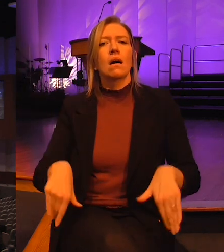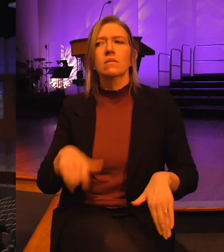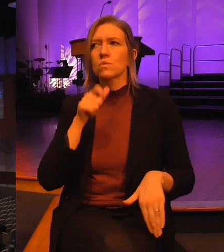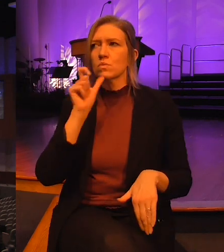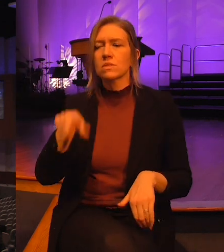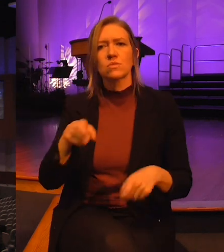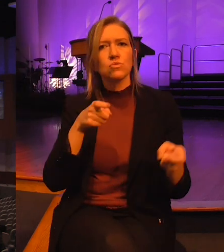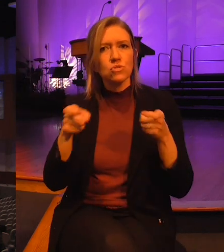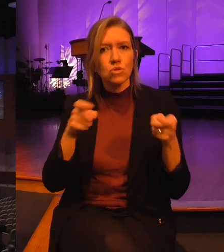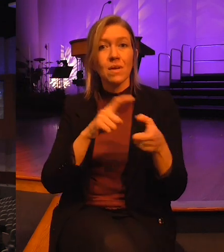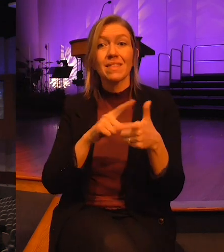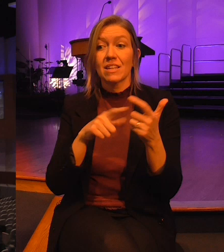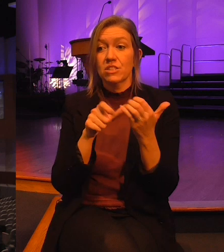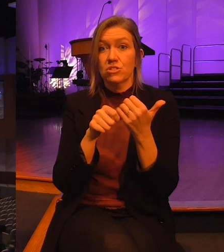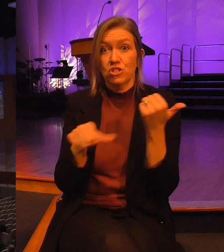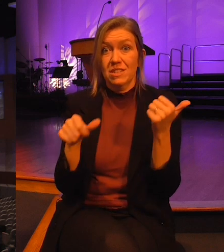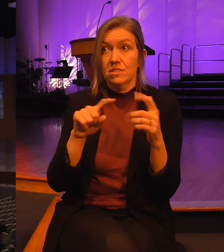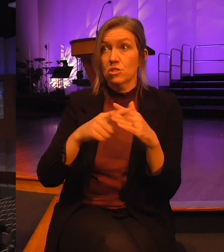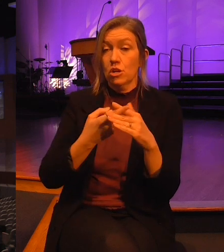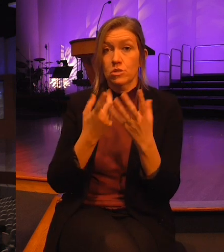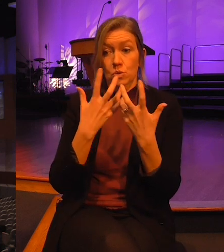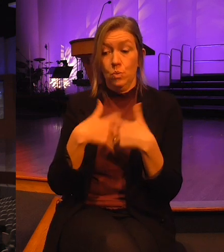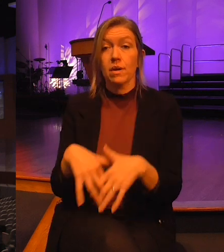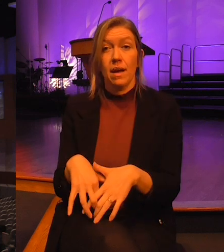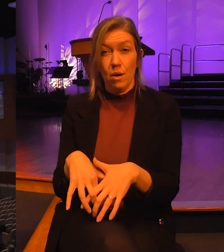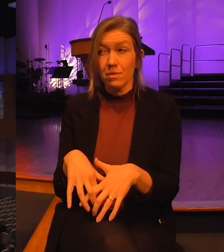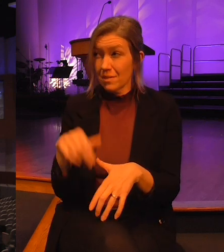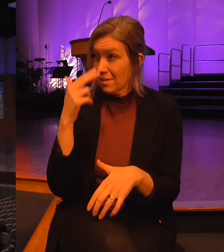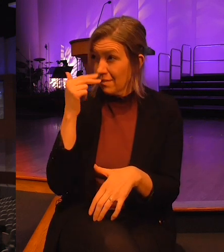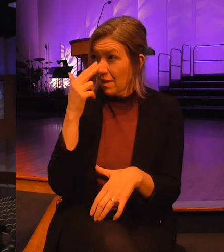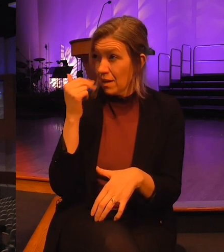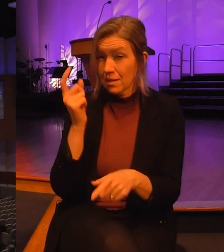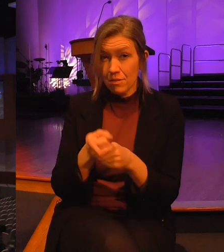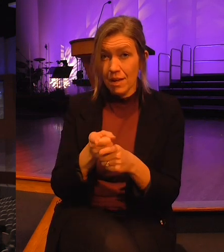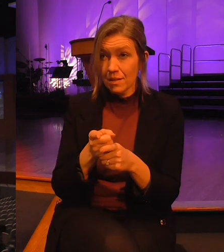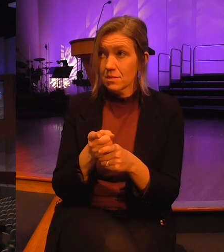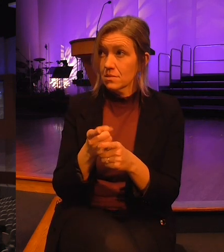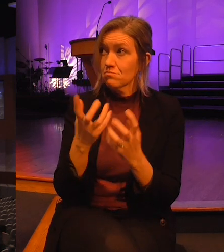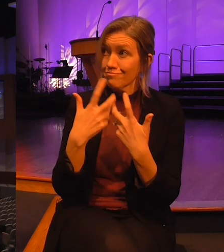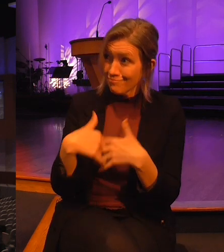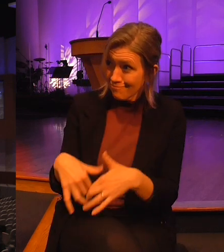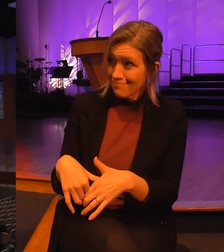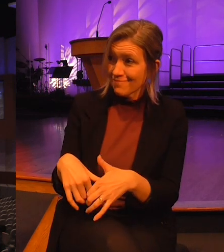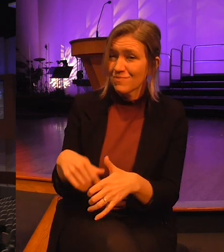a funcionar, no es tan gracioso cómo funciona, así que es bueno que personas como nosotros se lo